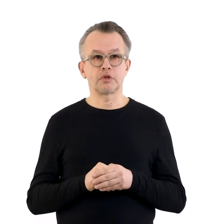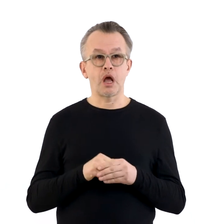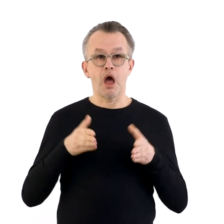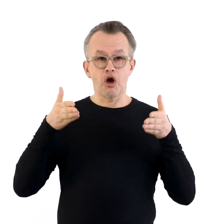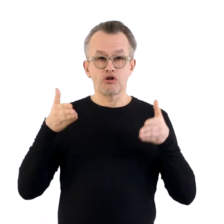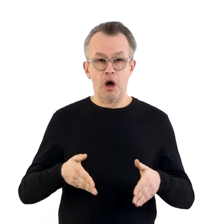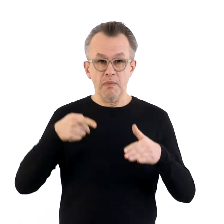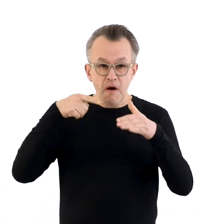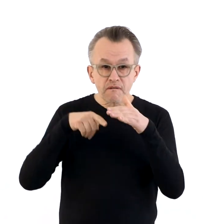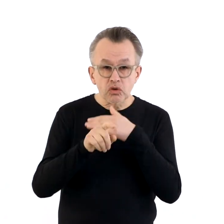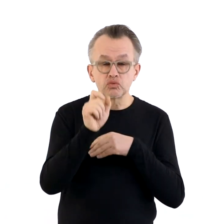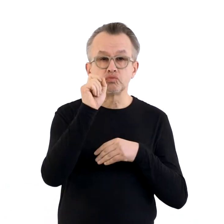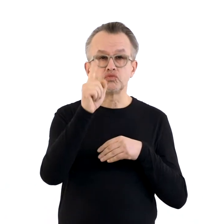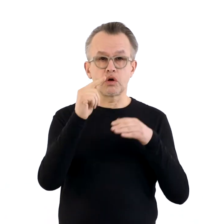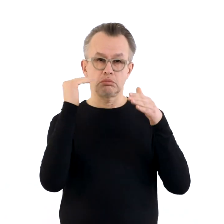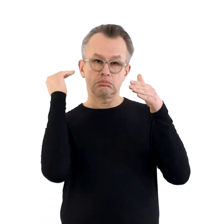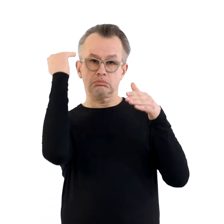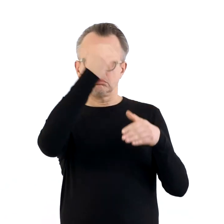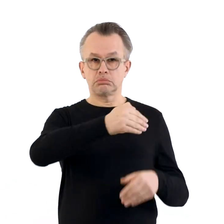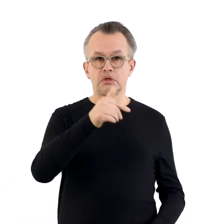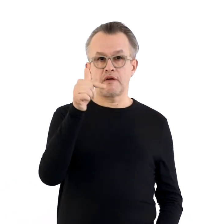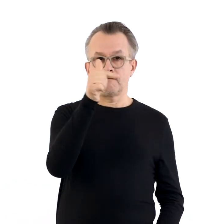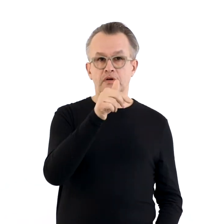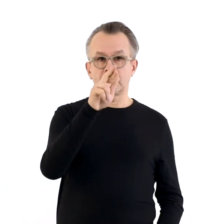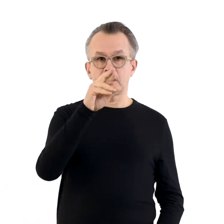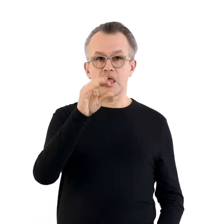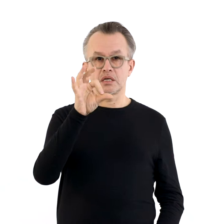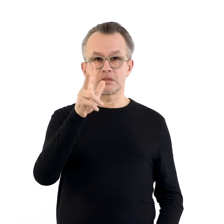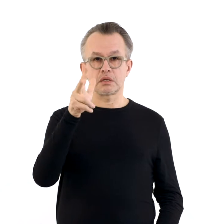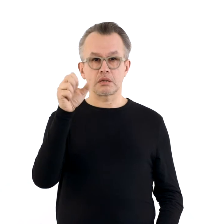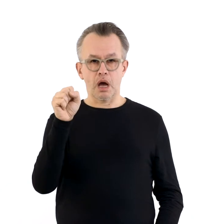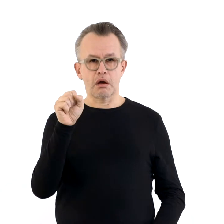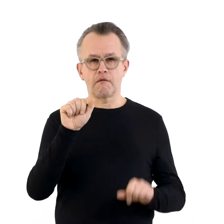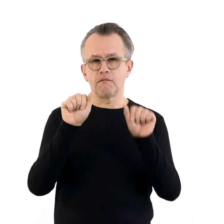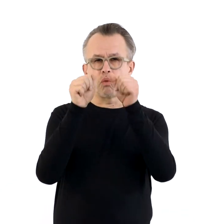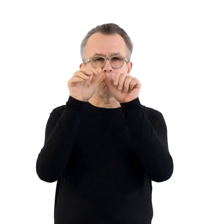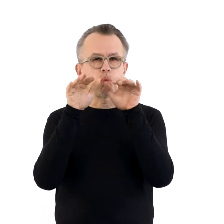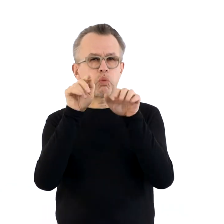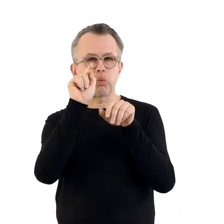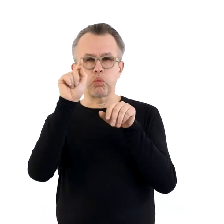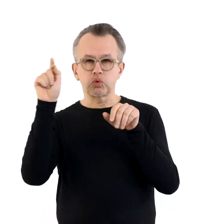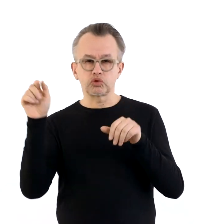Liczne freski figuralne zdobiły wnętrza grobowców.